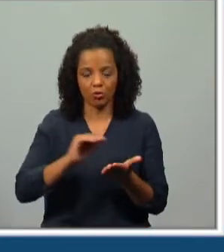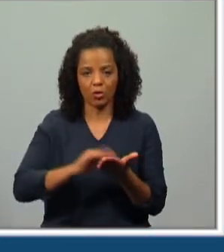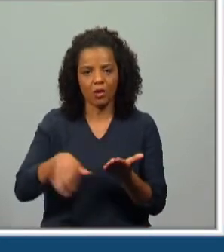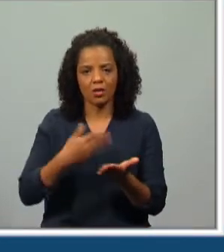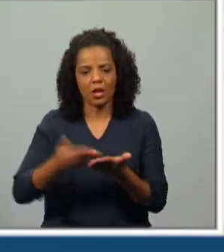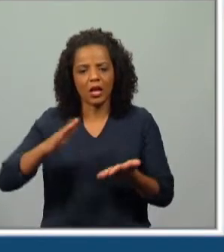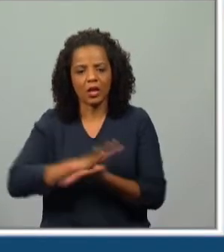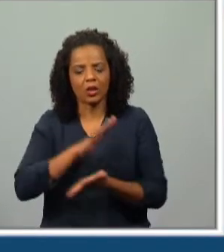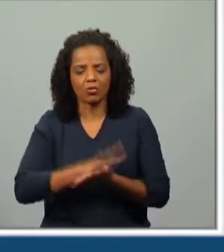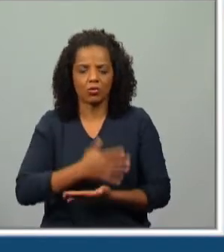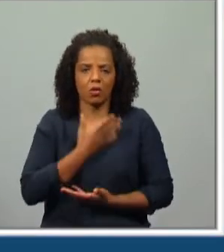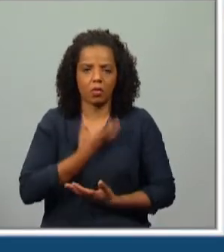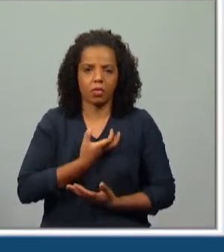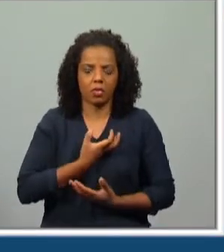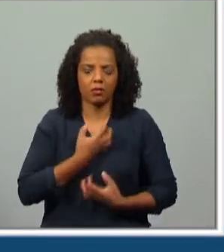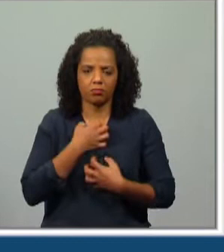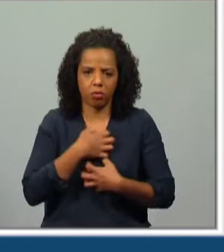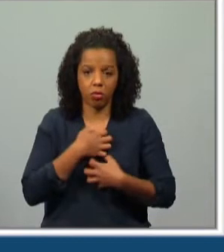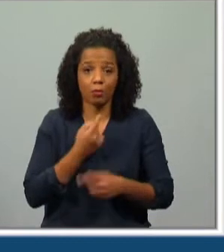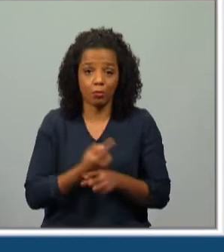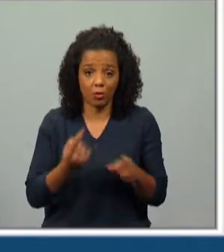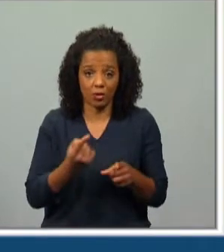editores aborrecia o fato 出版商討厭這個事實